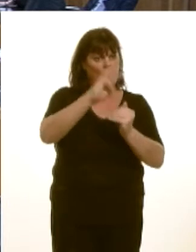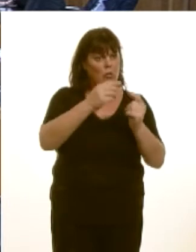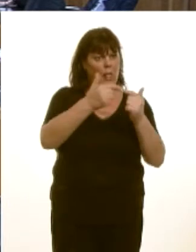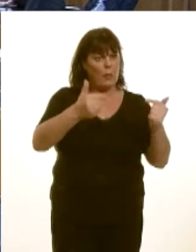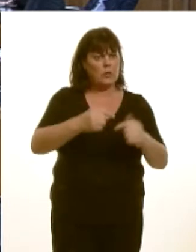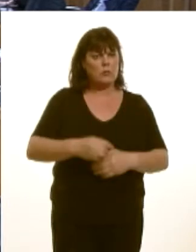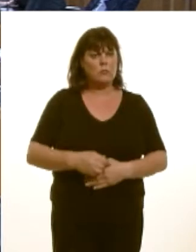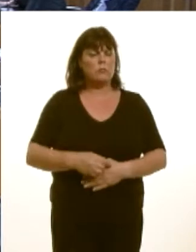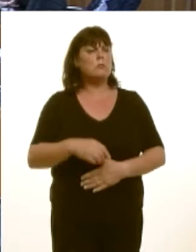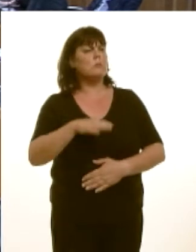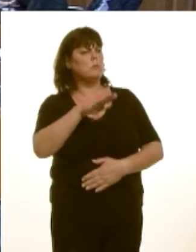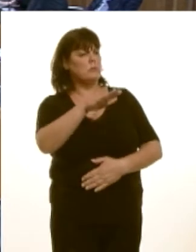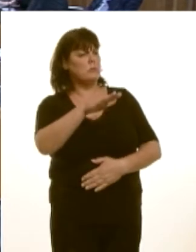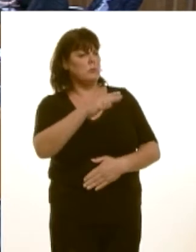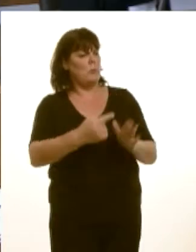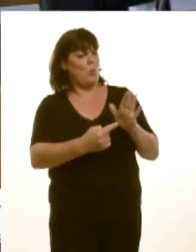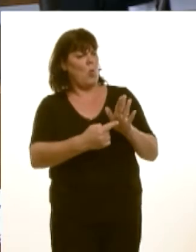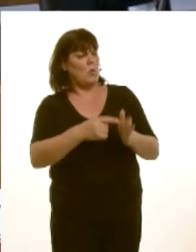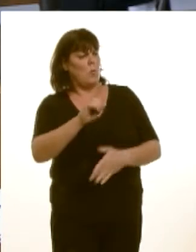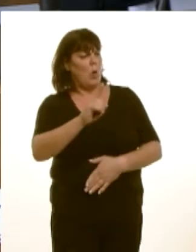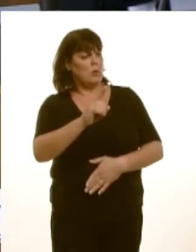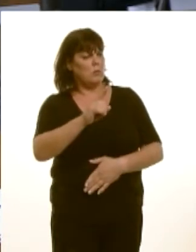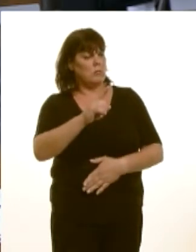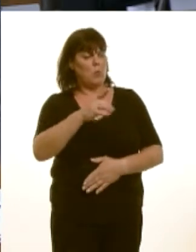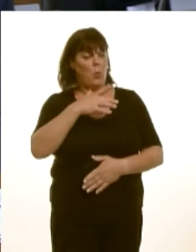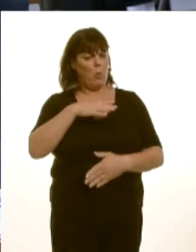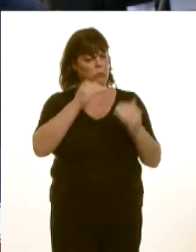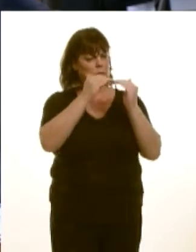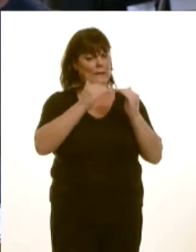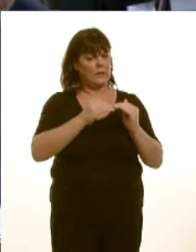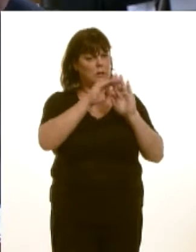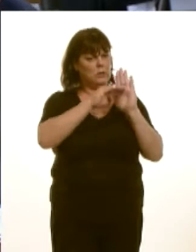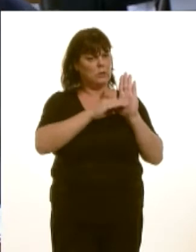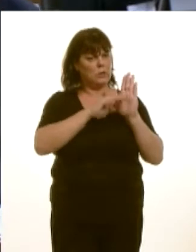Mae hynny’n meddwl, wrth gwrs, fod rhaid cael y Comisiynydd yn rhan o’r broses, a